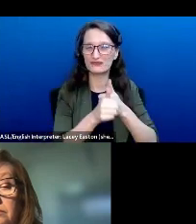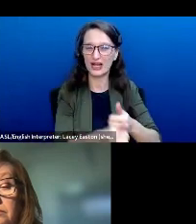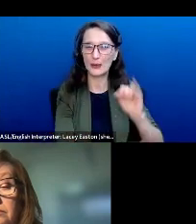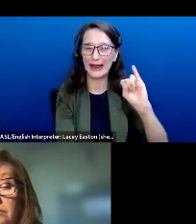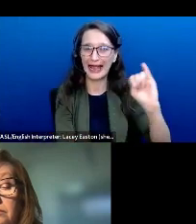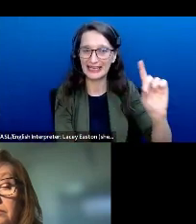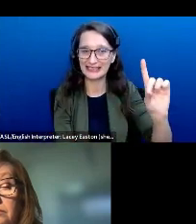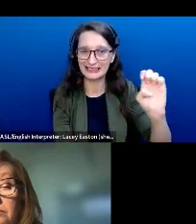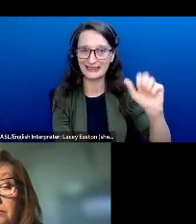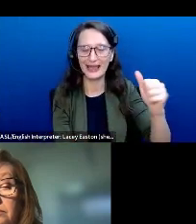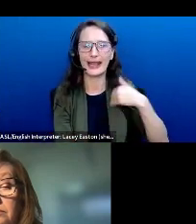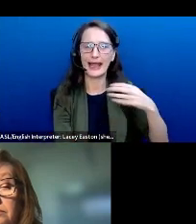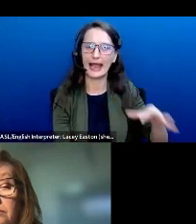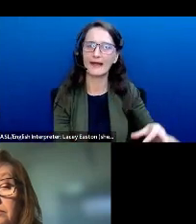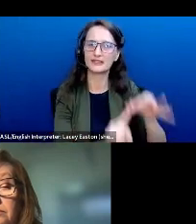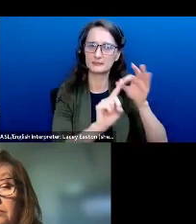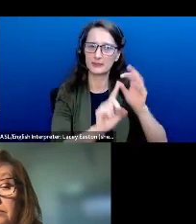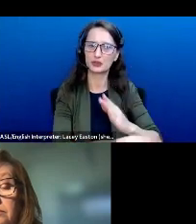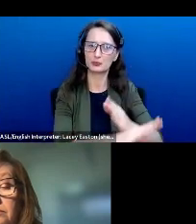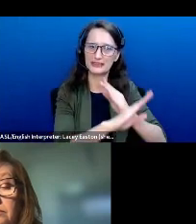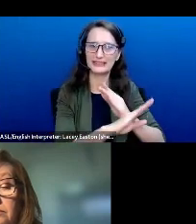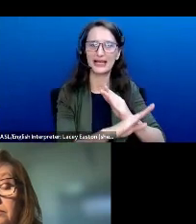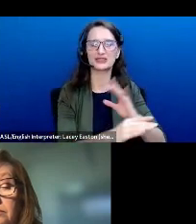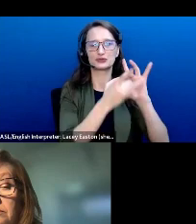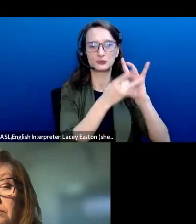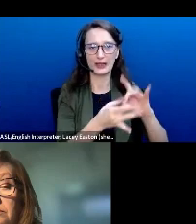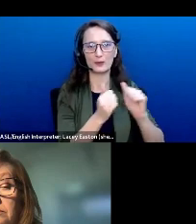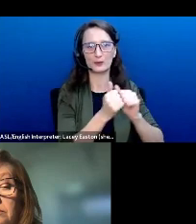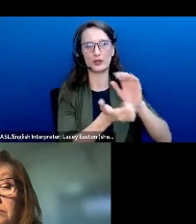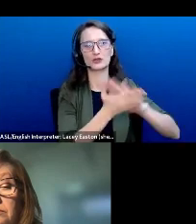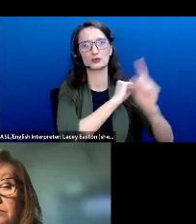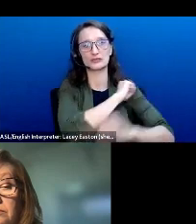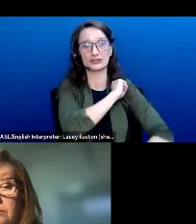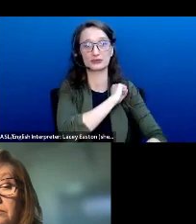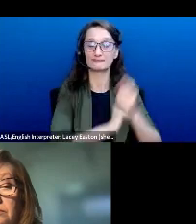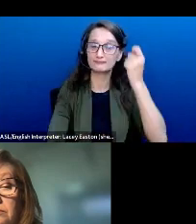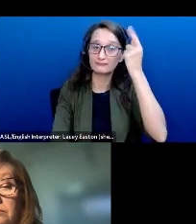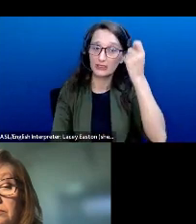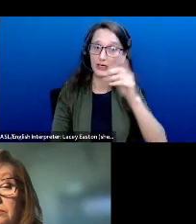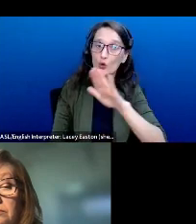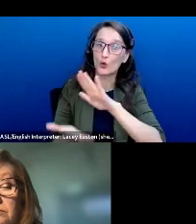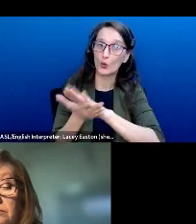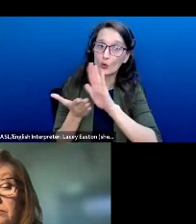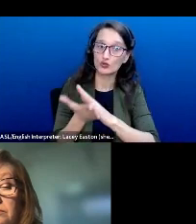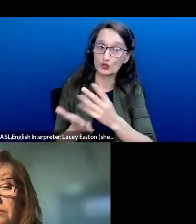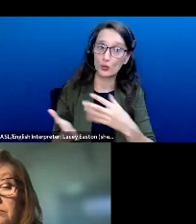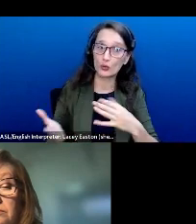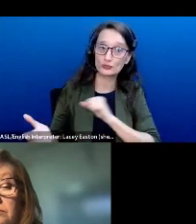relacionadas con la disciplina escolar. El personal escolar puede aplicar las mismas consecuencias disciplinarias escolares para